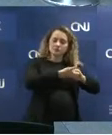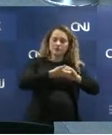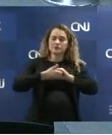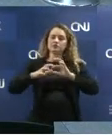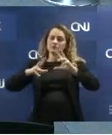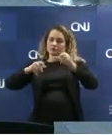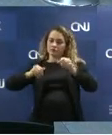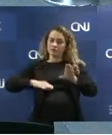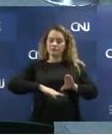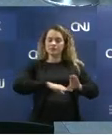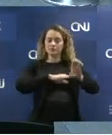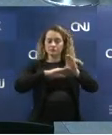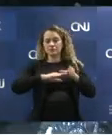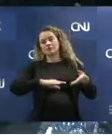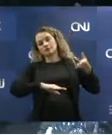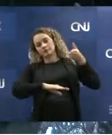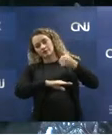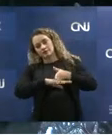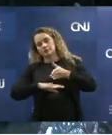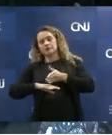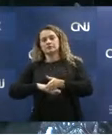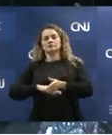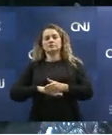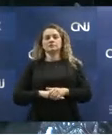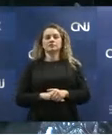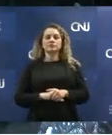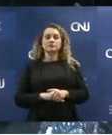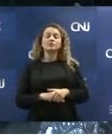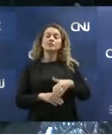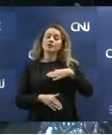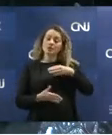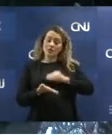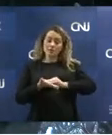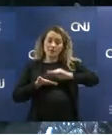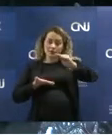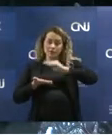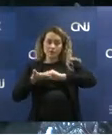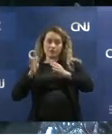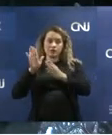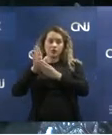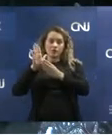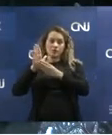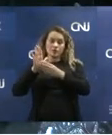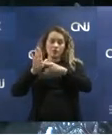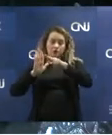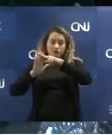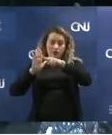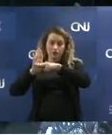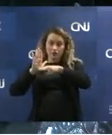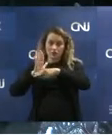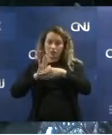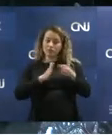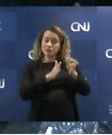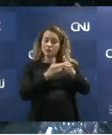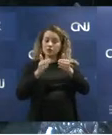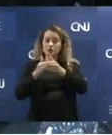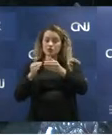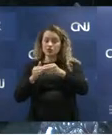Senhoras e senhores, aqui, ministro, encaminhamos uma proposta de ato normativo recomendando aos tribunais a adoção de cautelas para evitar abuso de direito